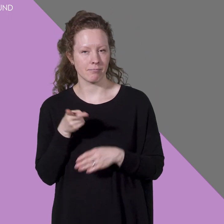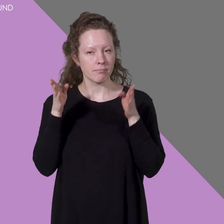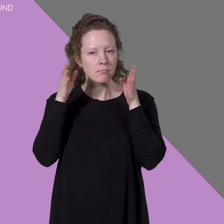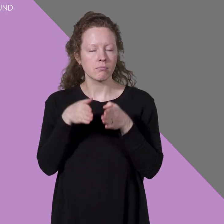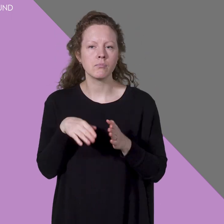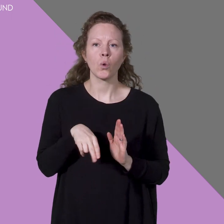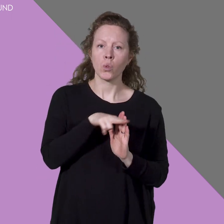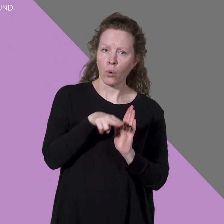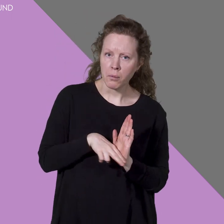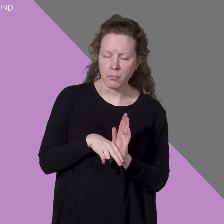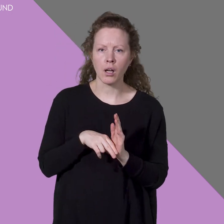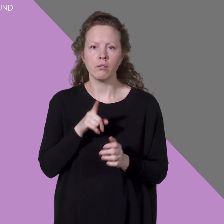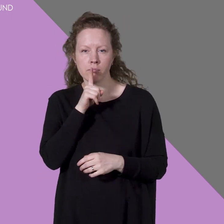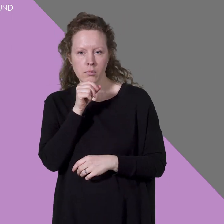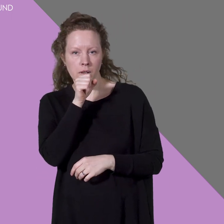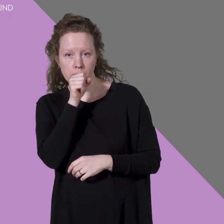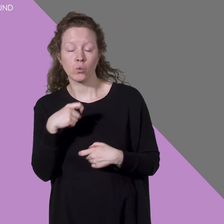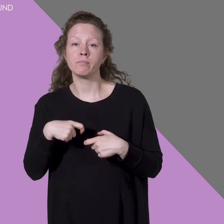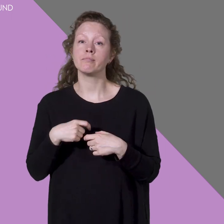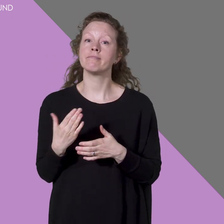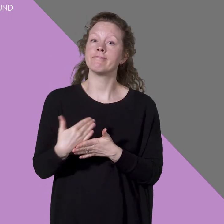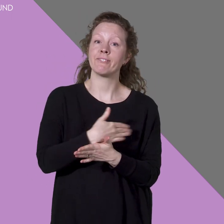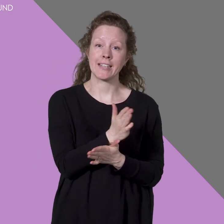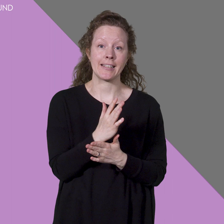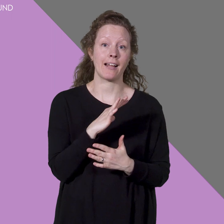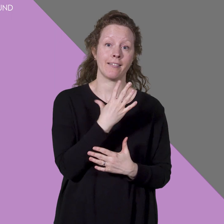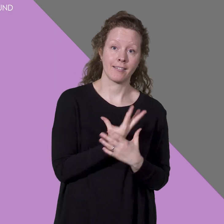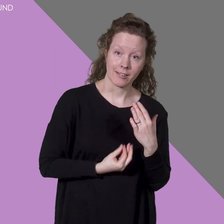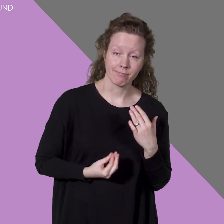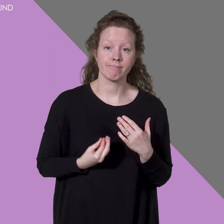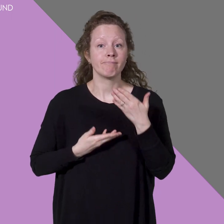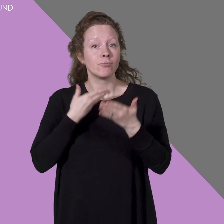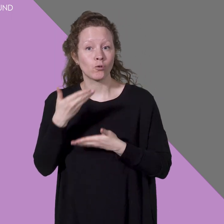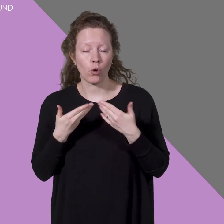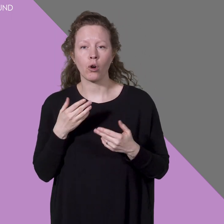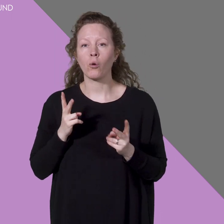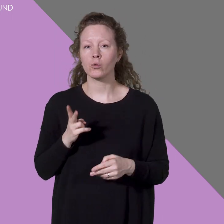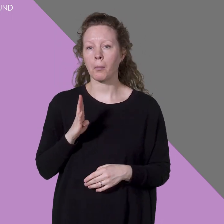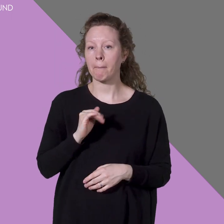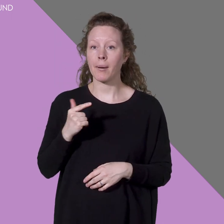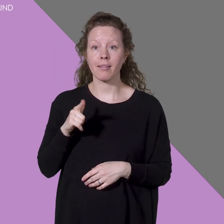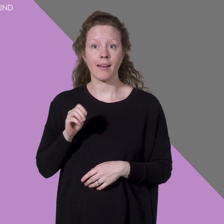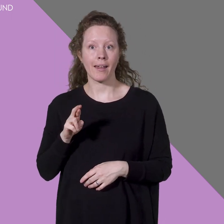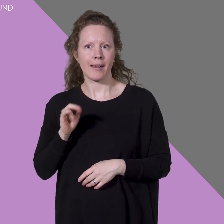Amina behandlar normer och tabun med hjälp av dikt, - sång och battle-rim.